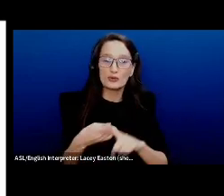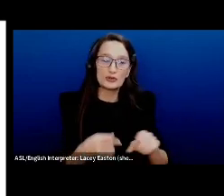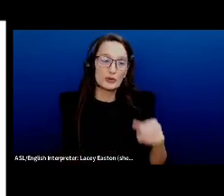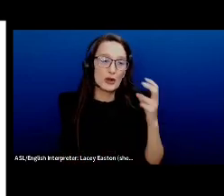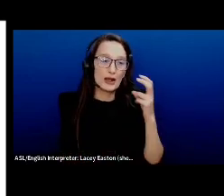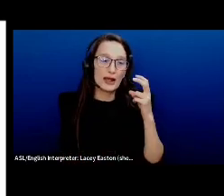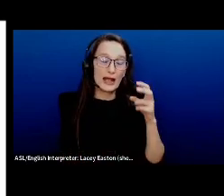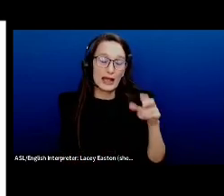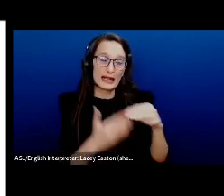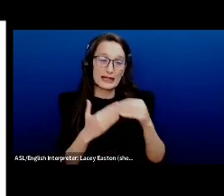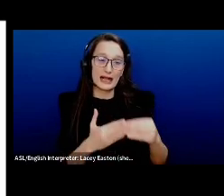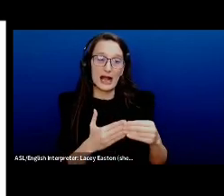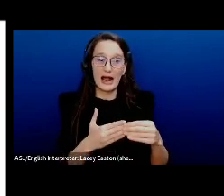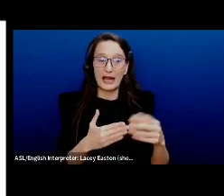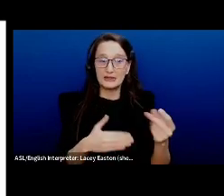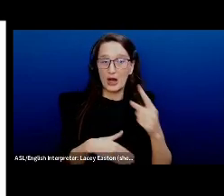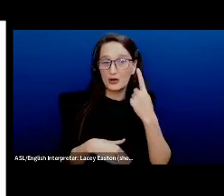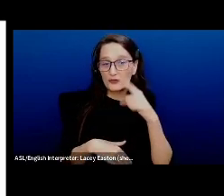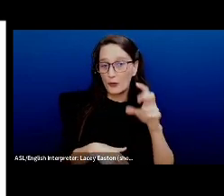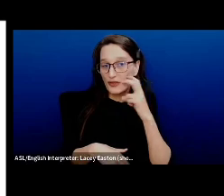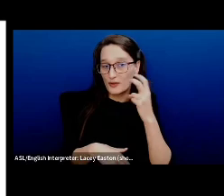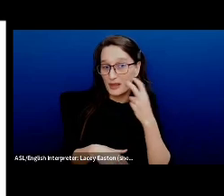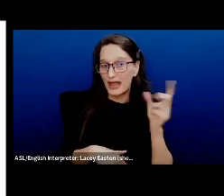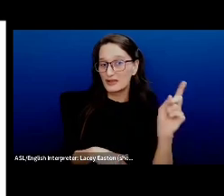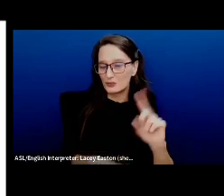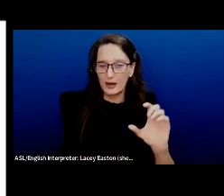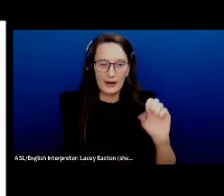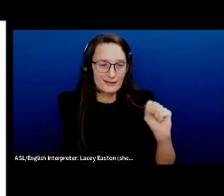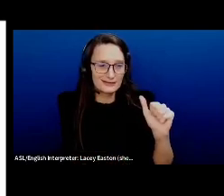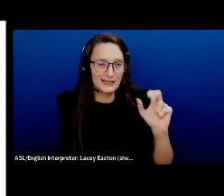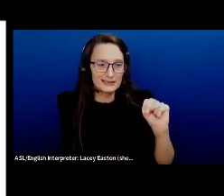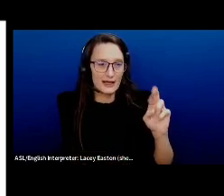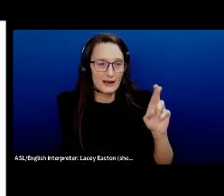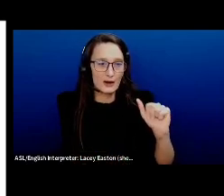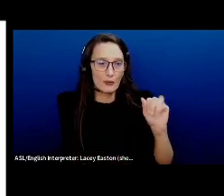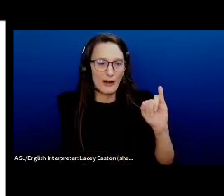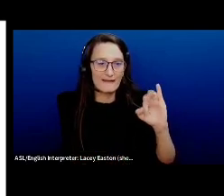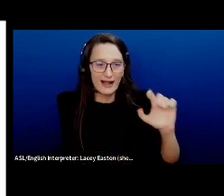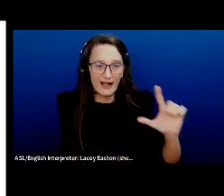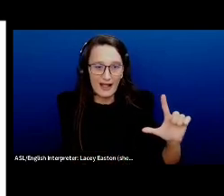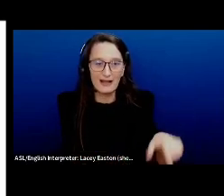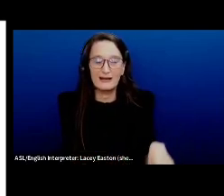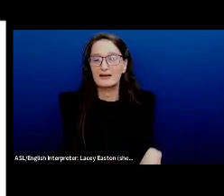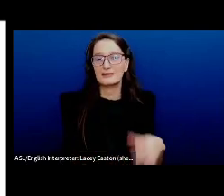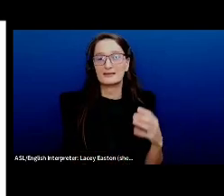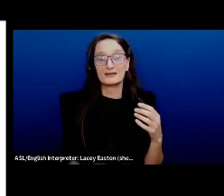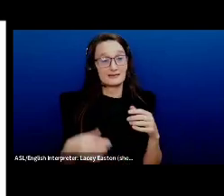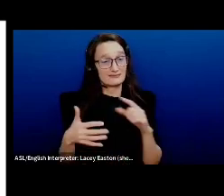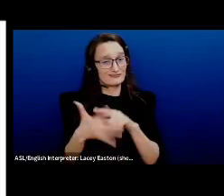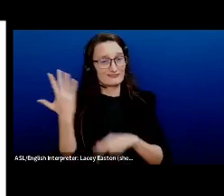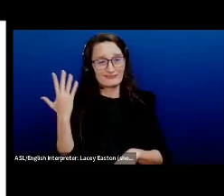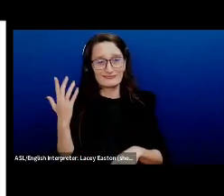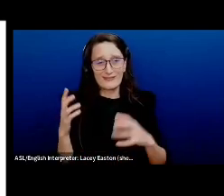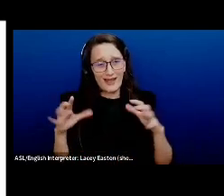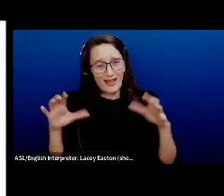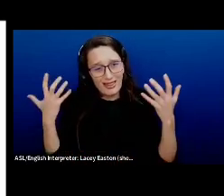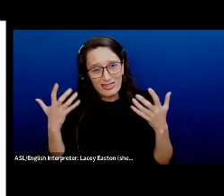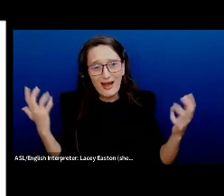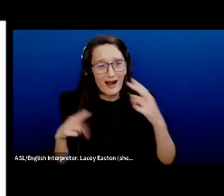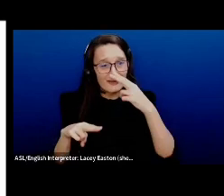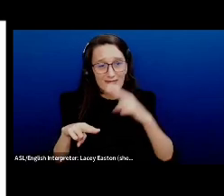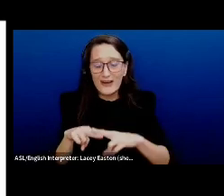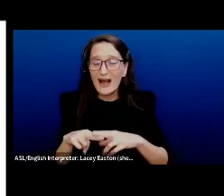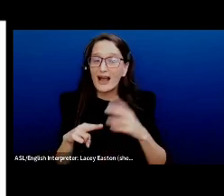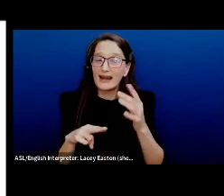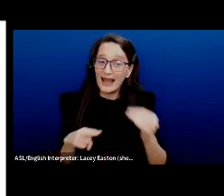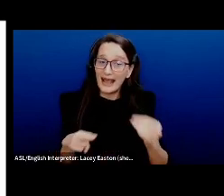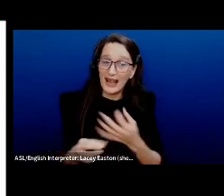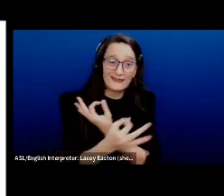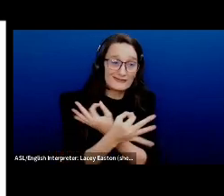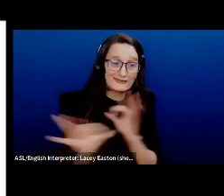Y son muy divertidos. De nuevo, gratis. Se quedarán en nuestro campus. Duran